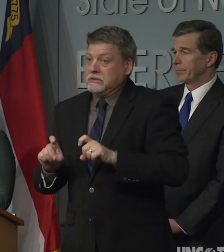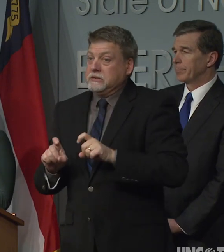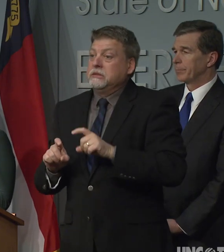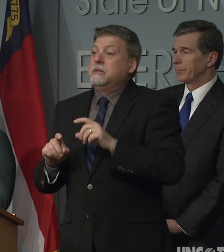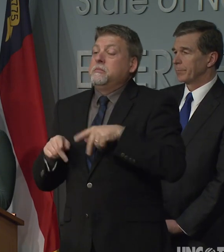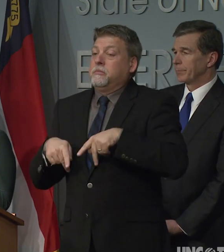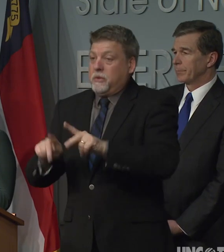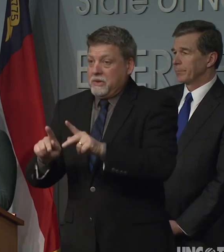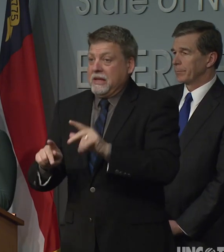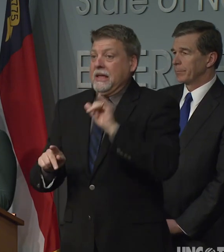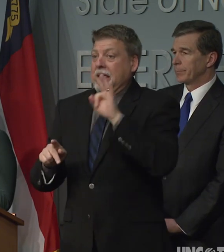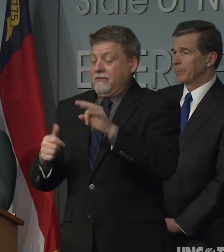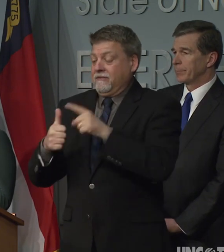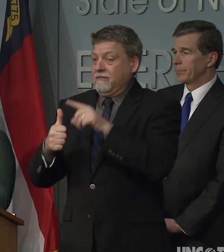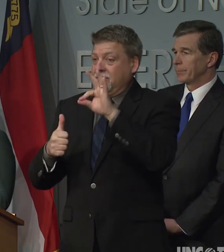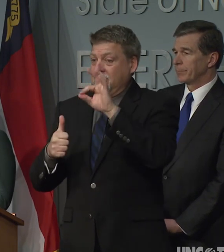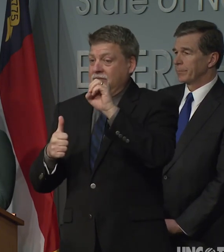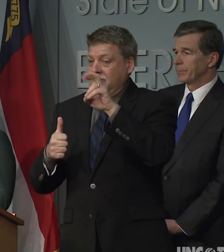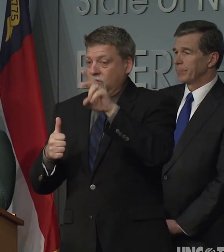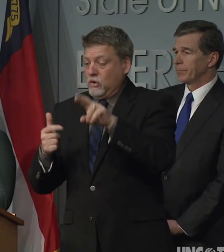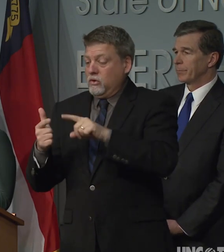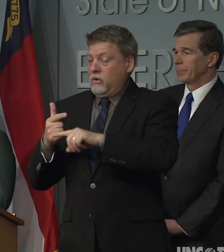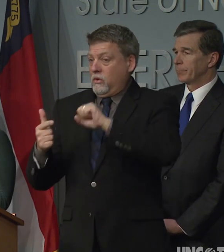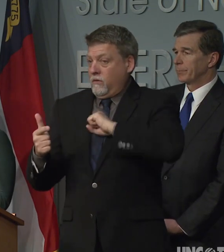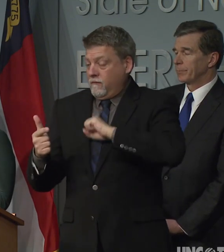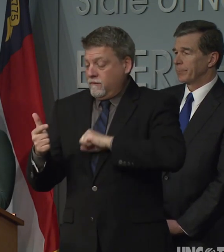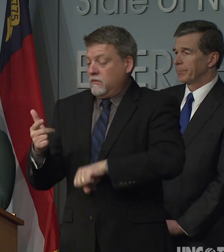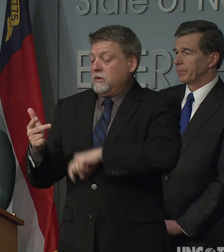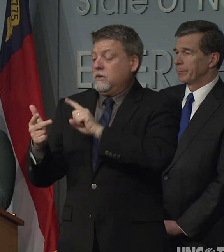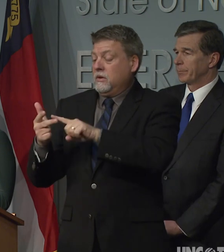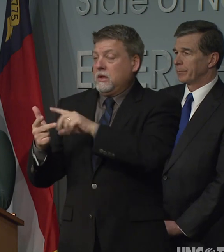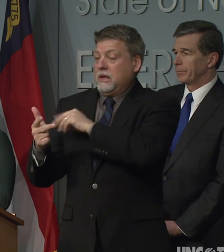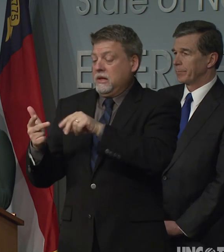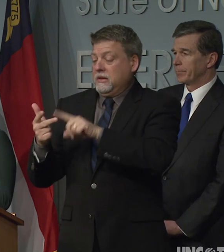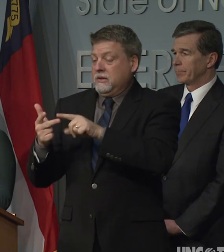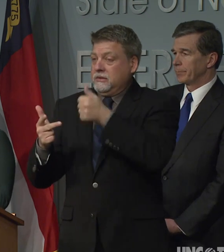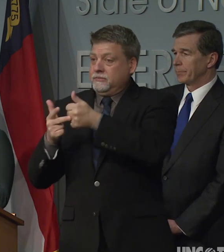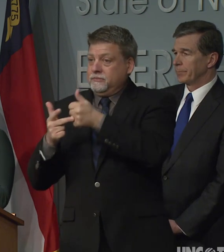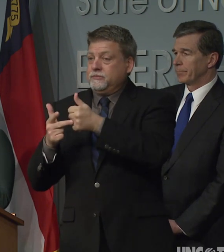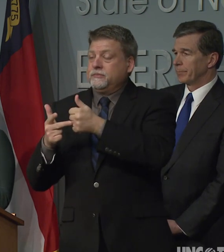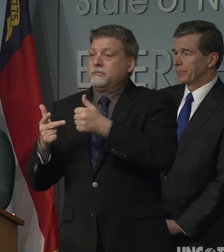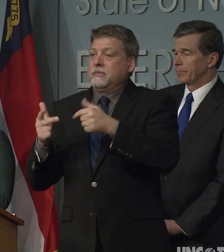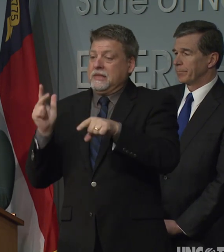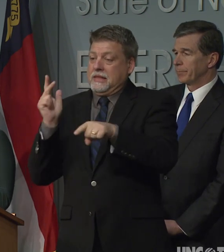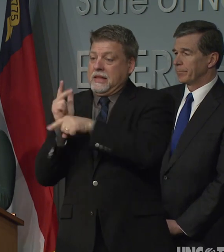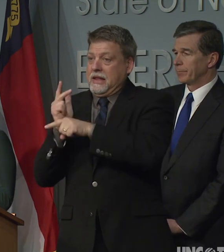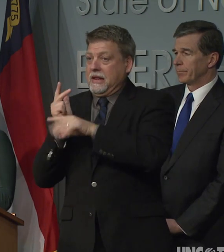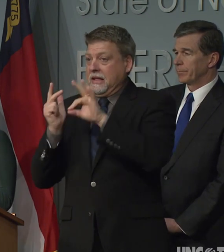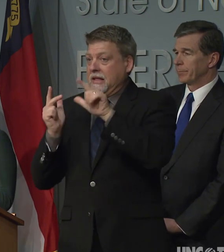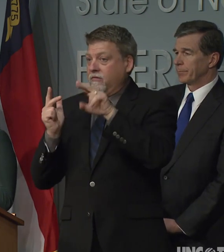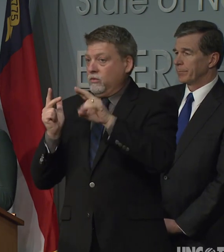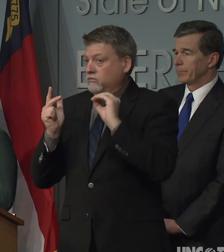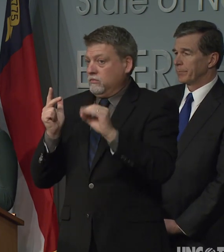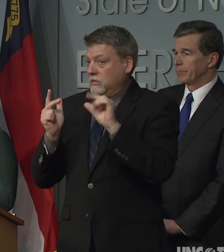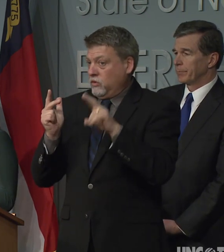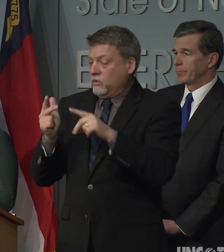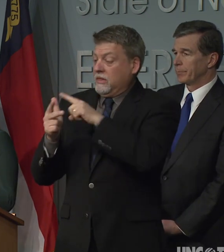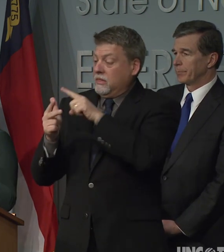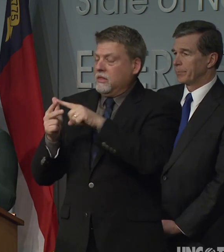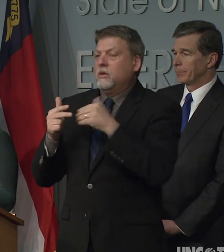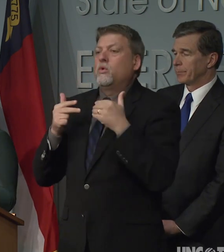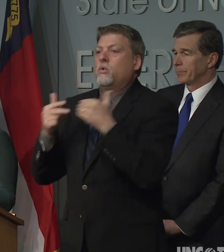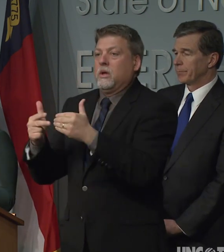Días para saber a quién hace de las pruebas si tienen fiebre si tienen todos y que sus resultado negativo de gripe es